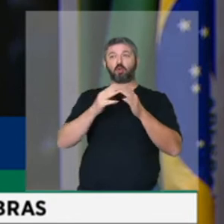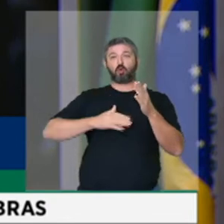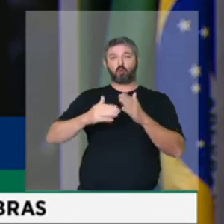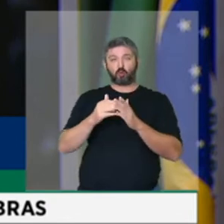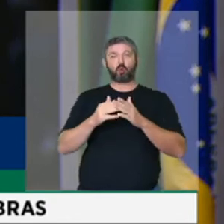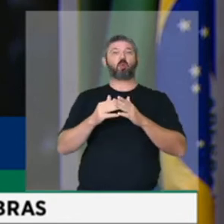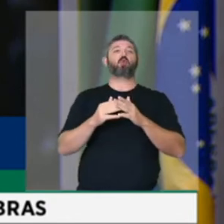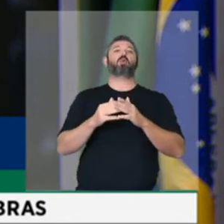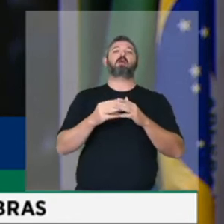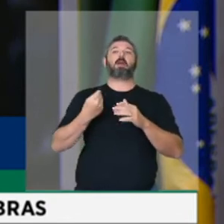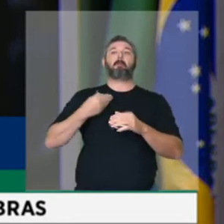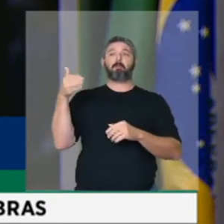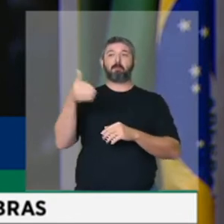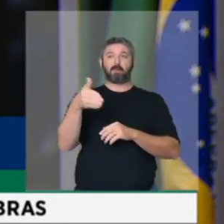OUTORGA DE CONCESSÃO PARA O H